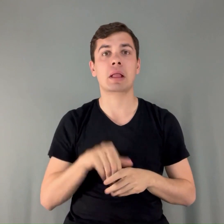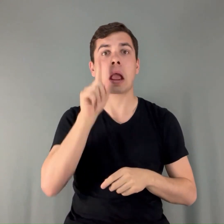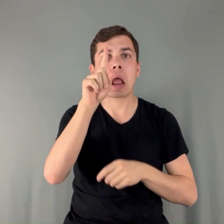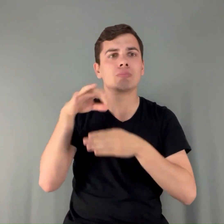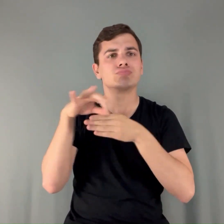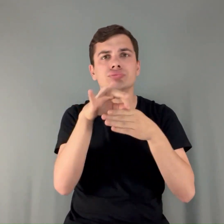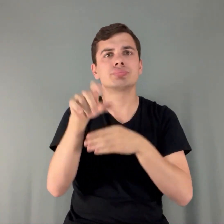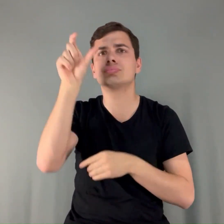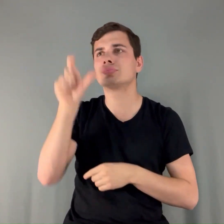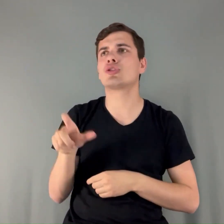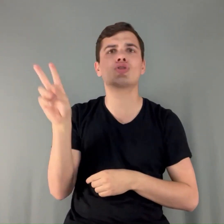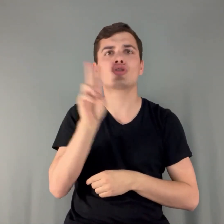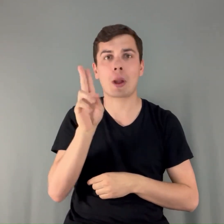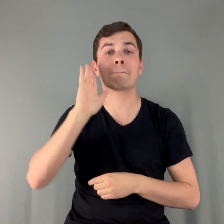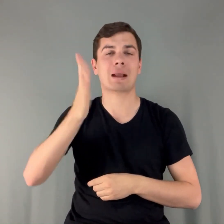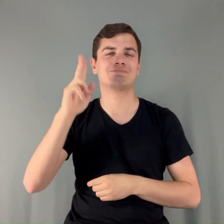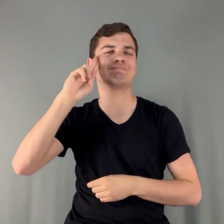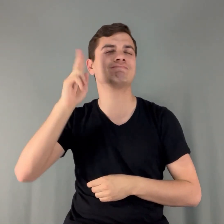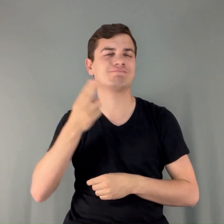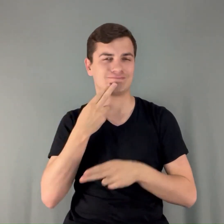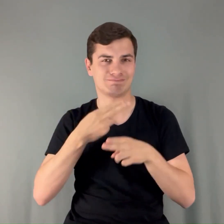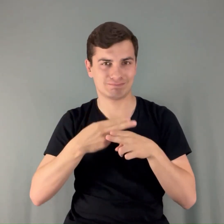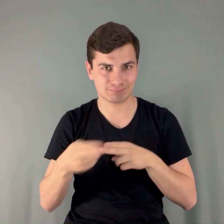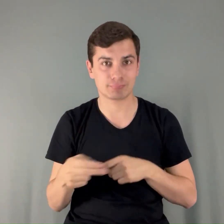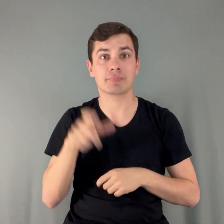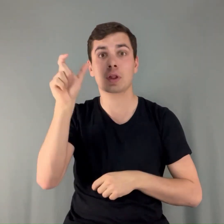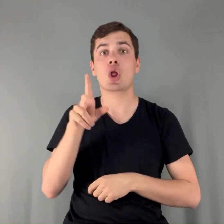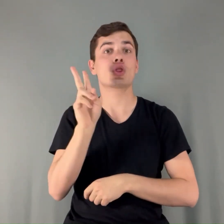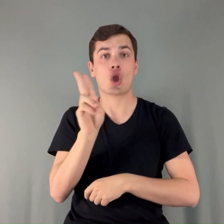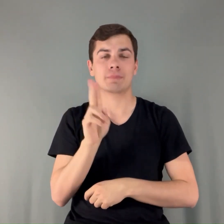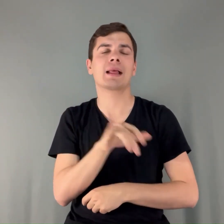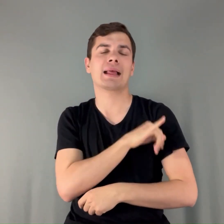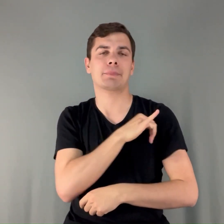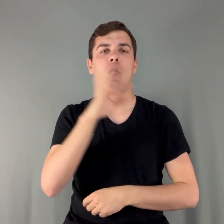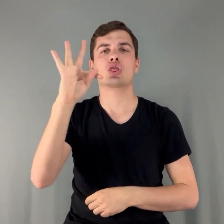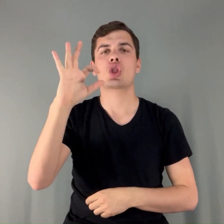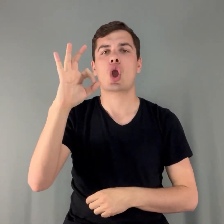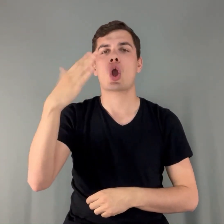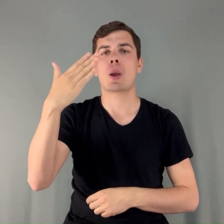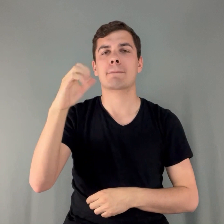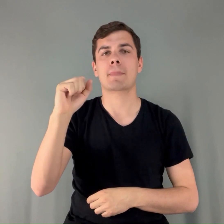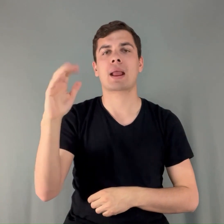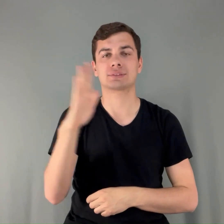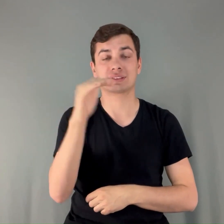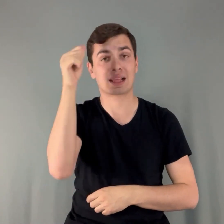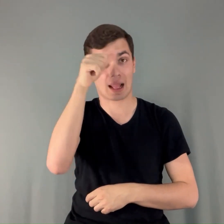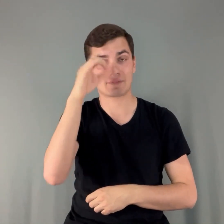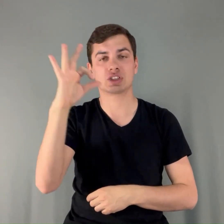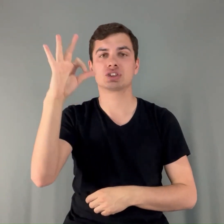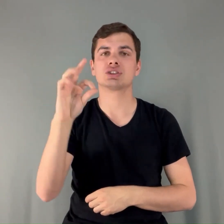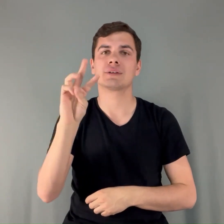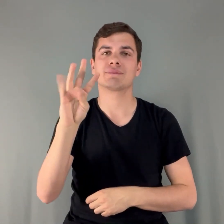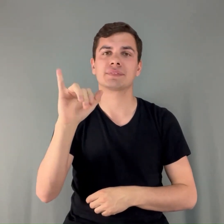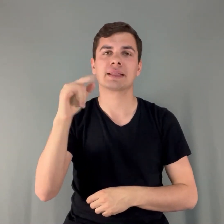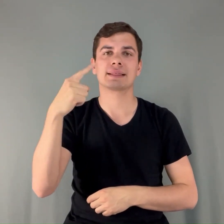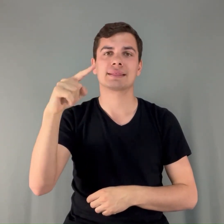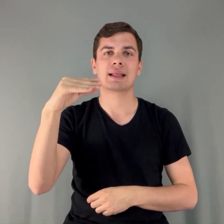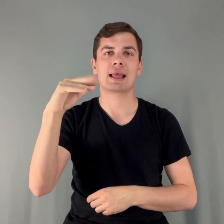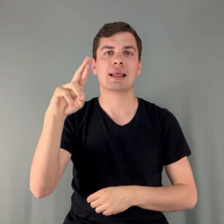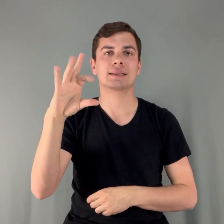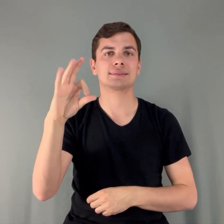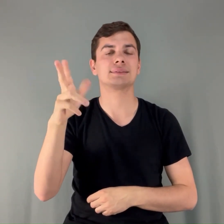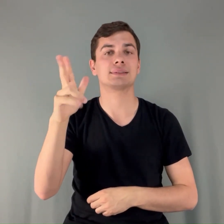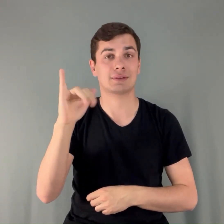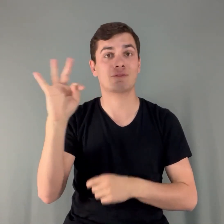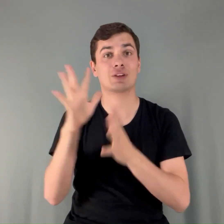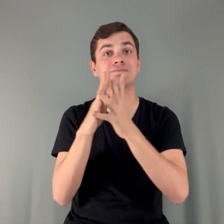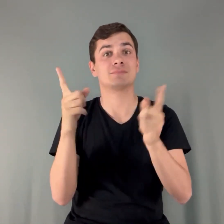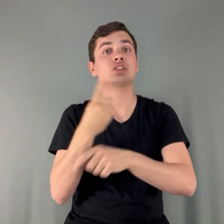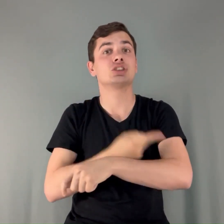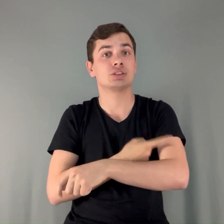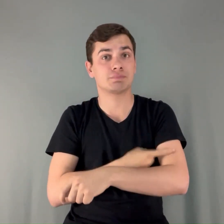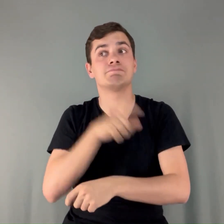Przewodnikiem będzie głuchy Tomasz Świderski. Jego znak migowy jest taki.